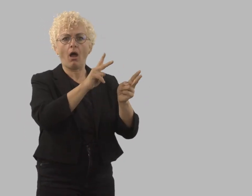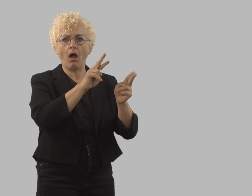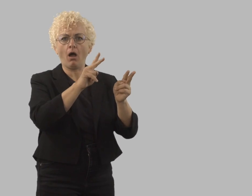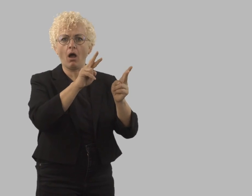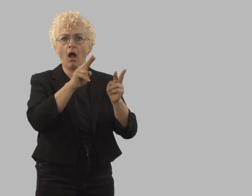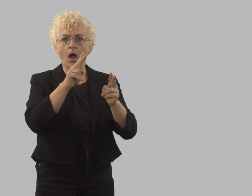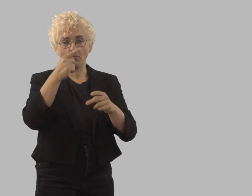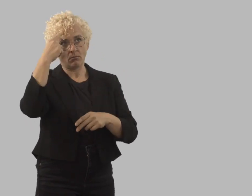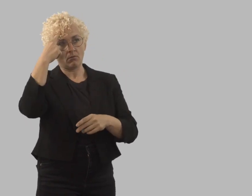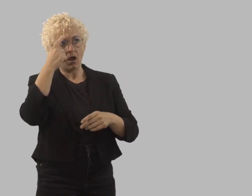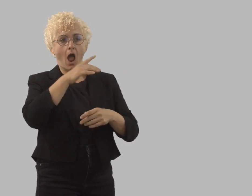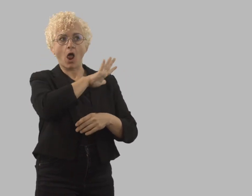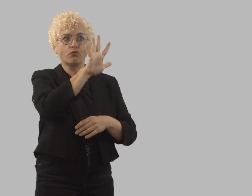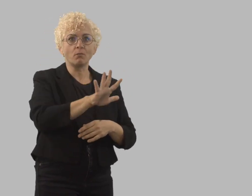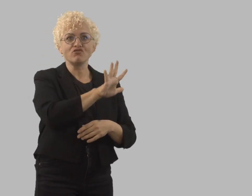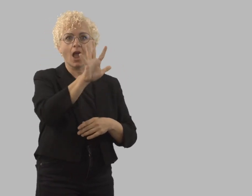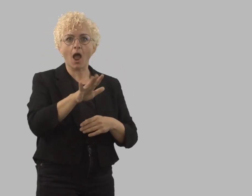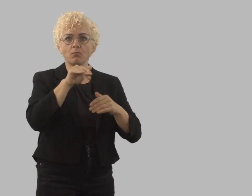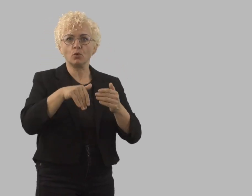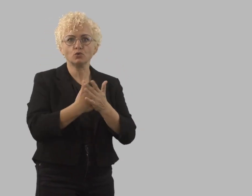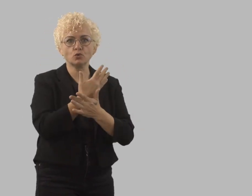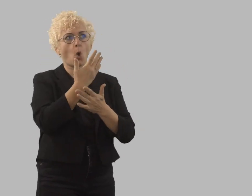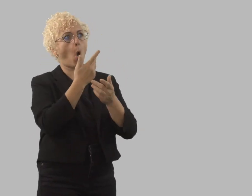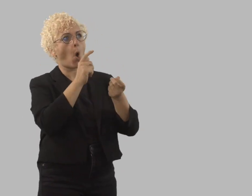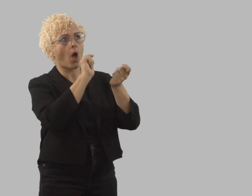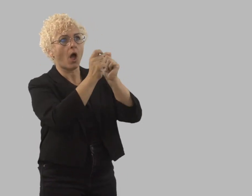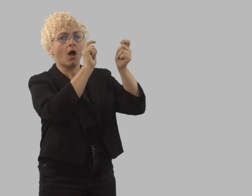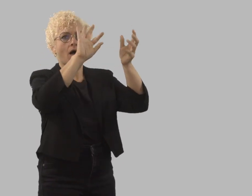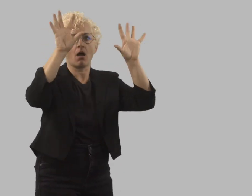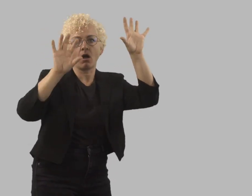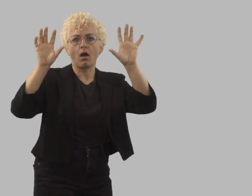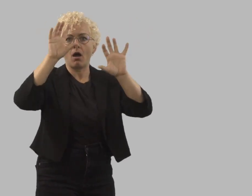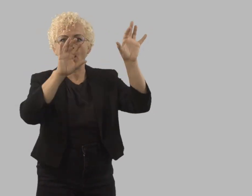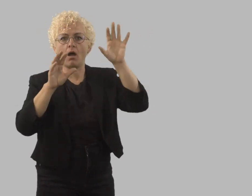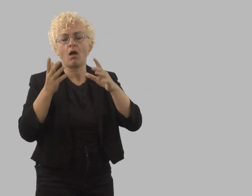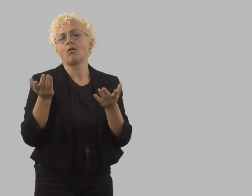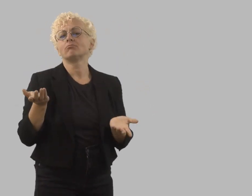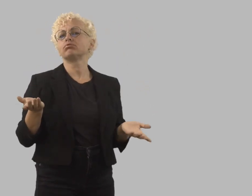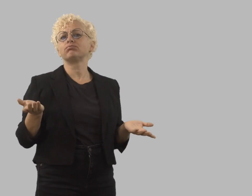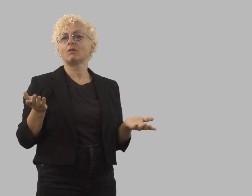zwischen 1900 und 1933, dass man ja alle fünf Jahre neu hätte ausstatten müssen.